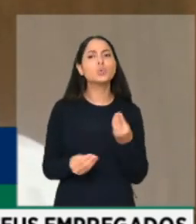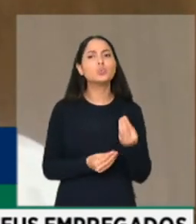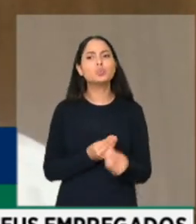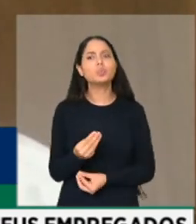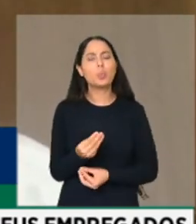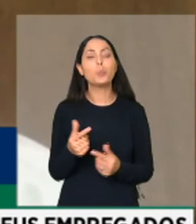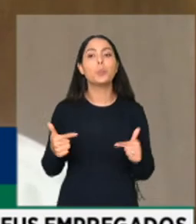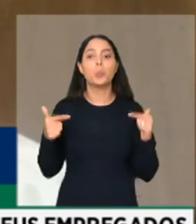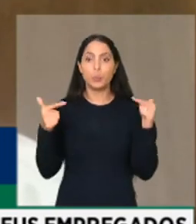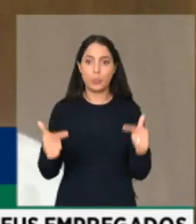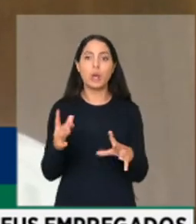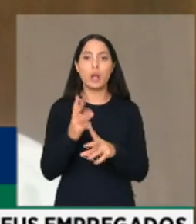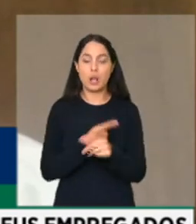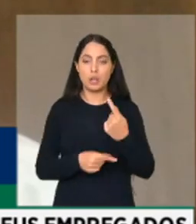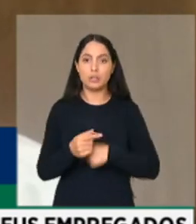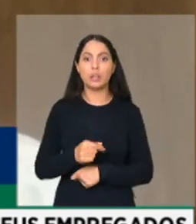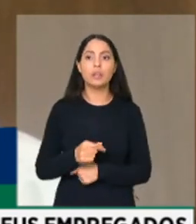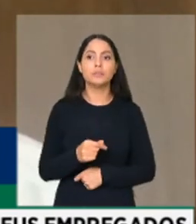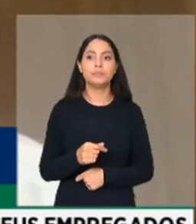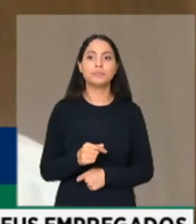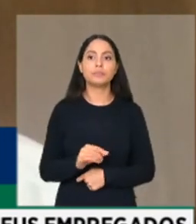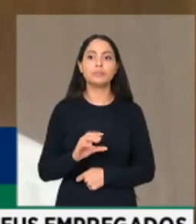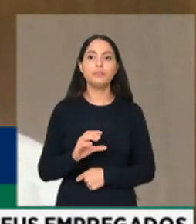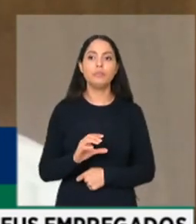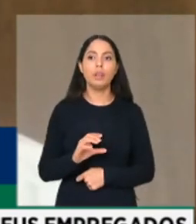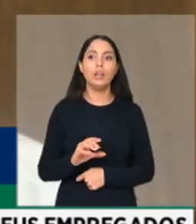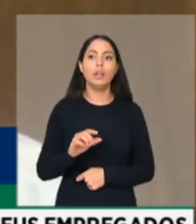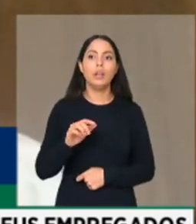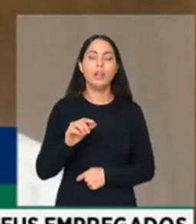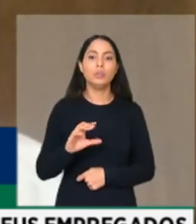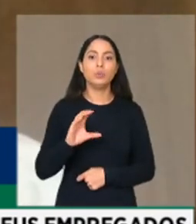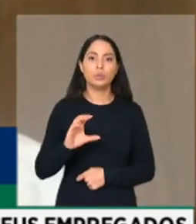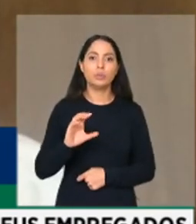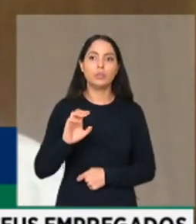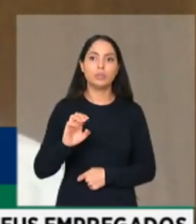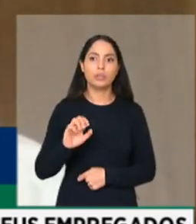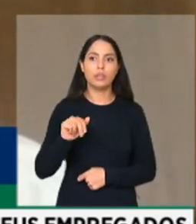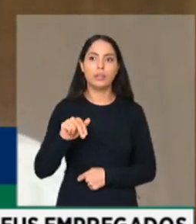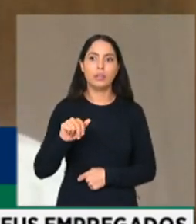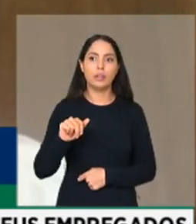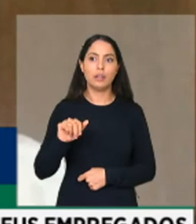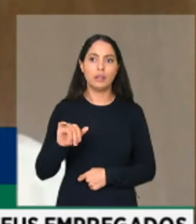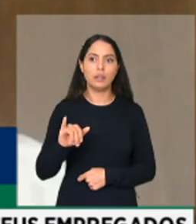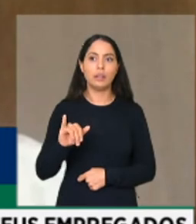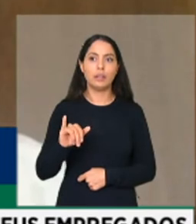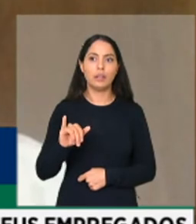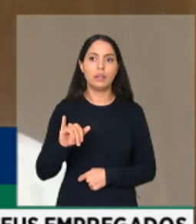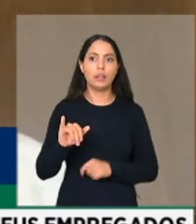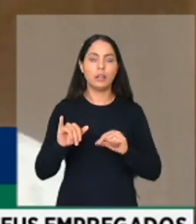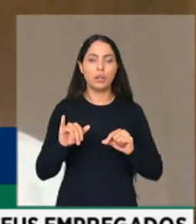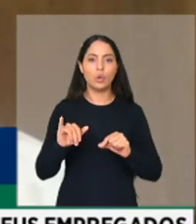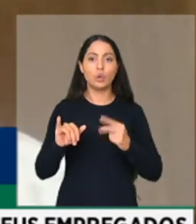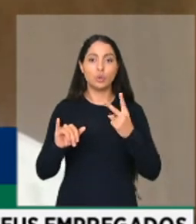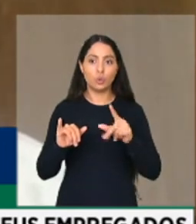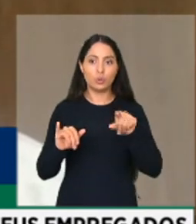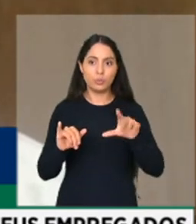ECONÔMICAS DEFINIDAS SÃO DO CONAE 2.0. DESDE O INÍCIO DA PANDEMIA DE COVID-19, AS AUTORIDADES PÚBLICAS TÊM BUSCADO ALTERNATIVAS VIÁVEIS